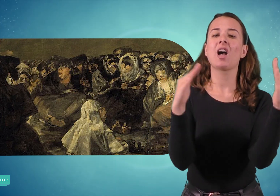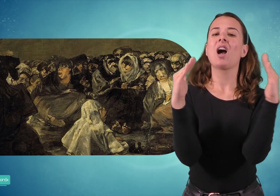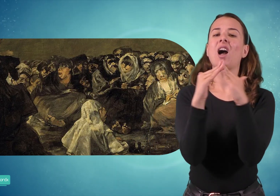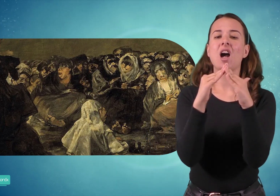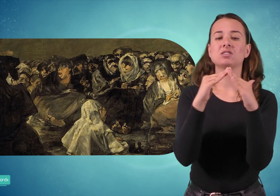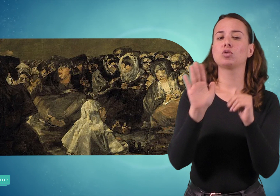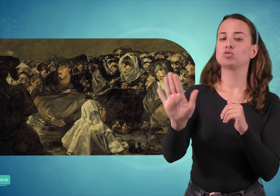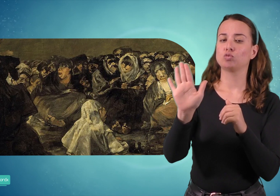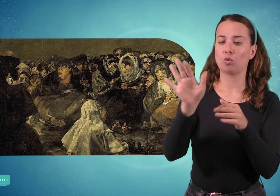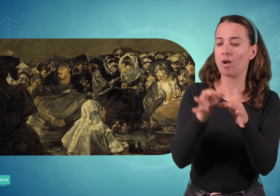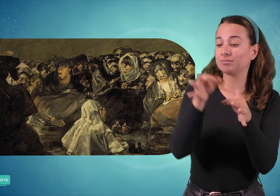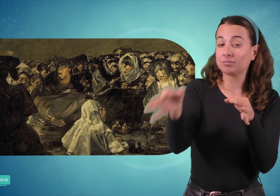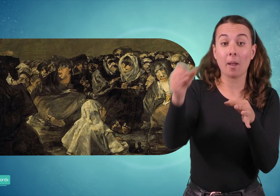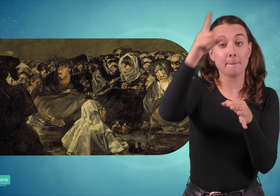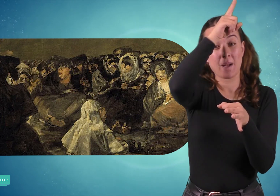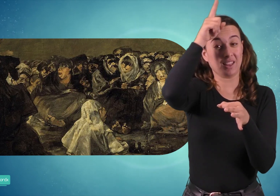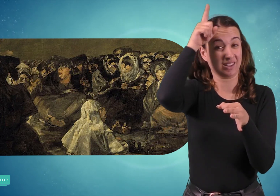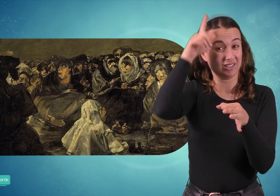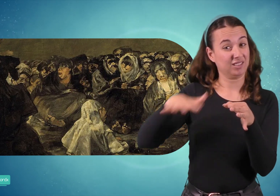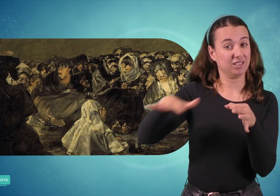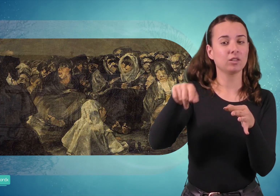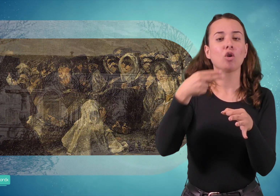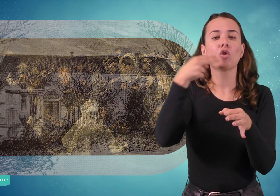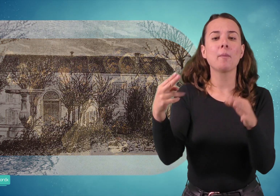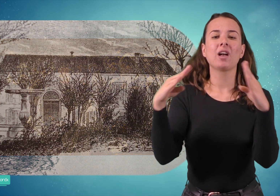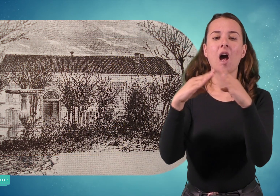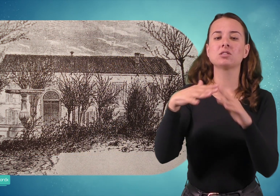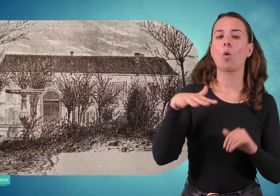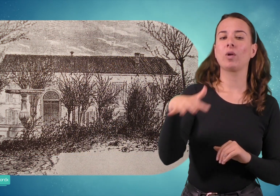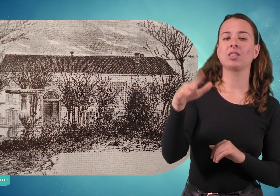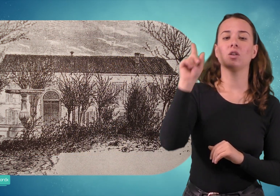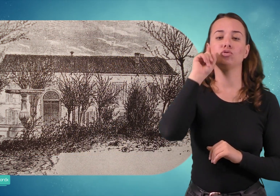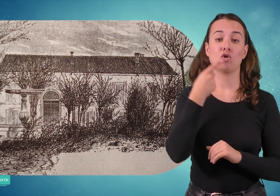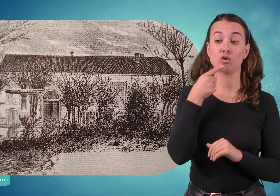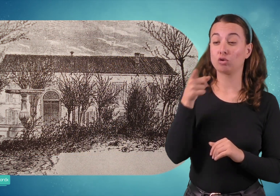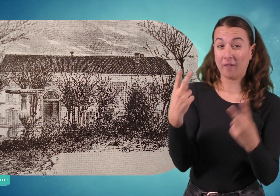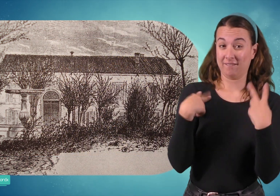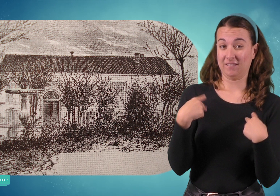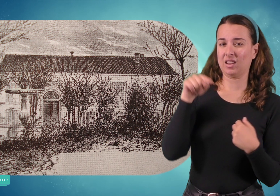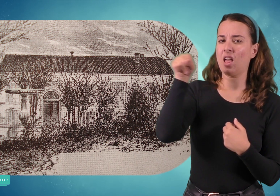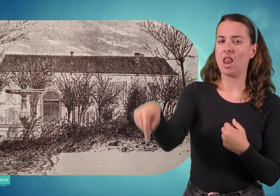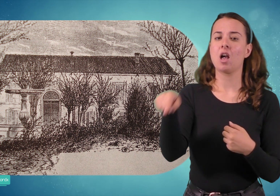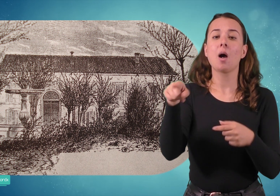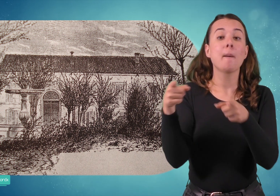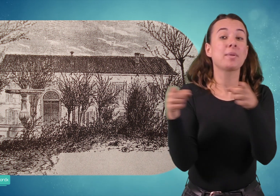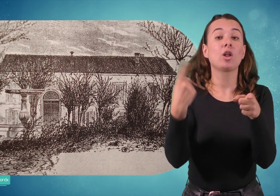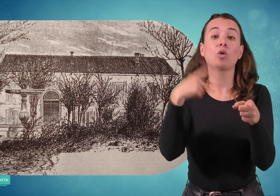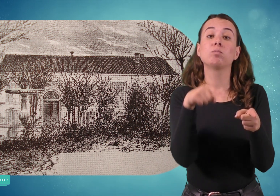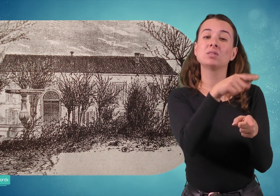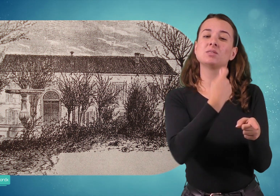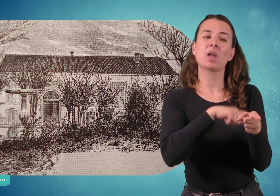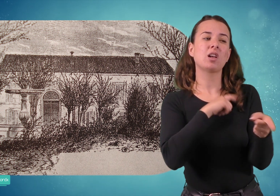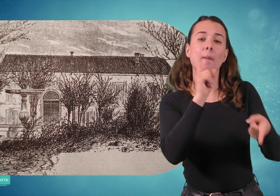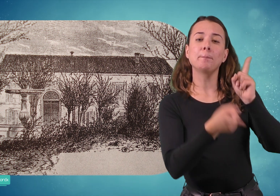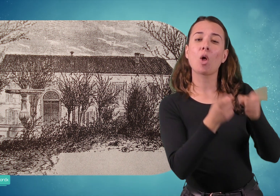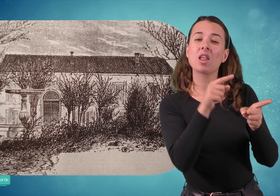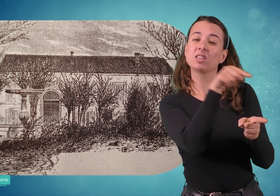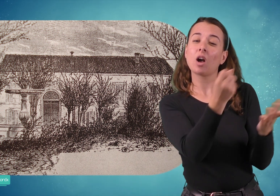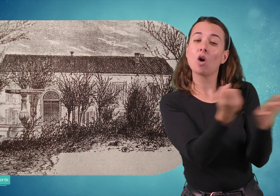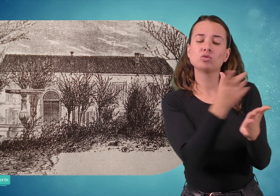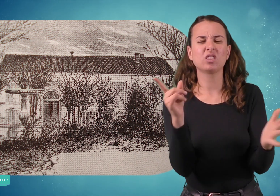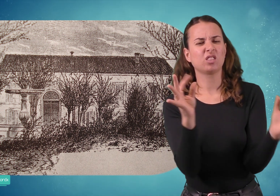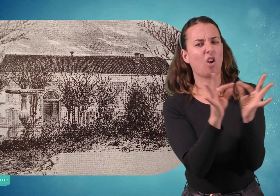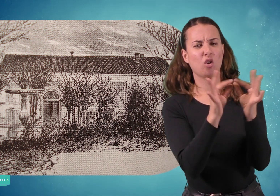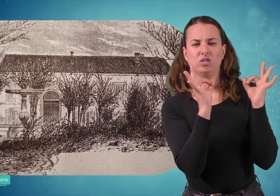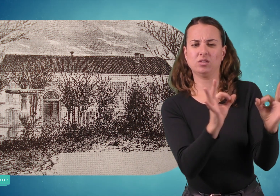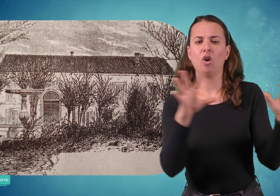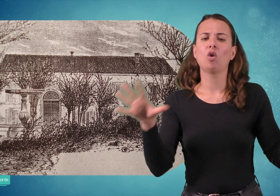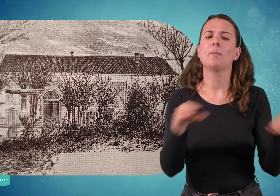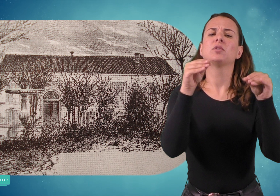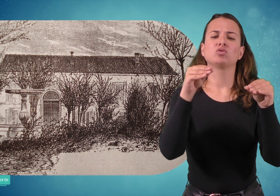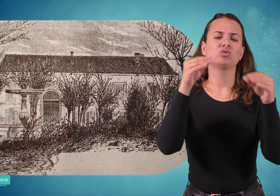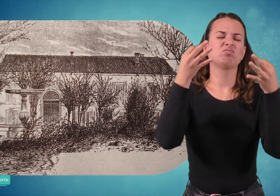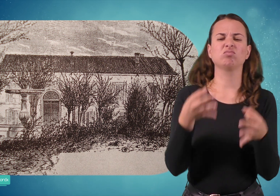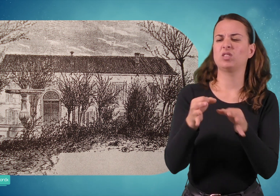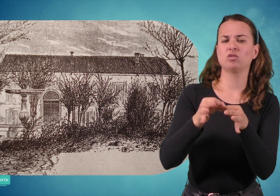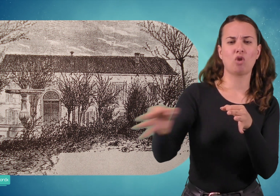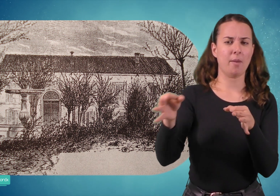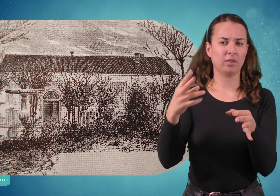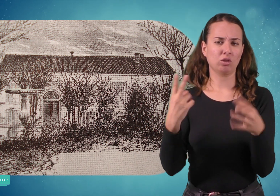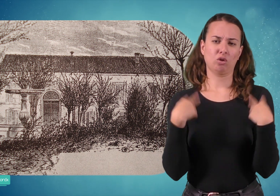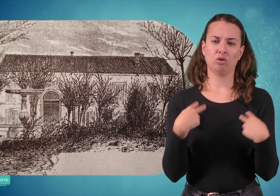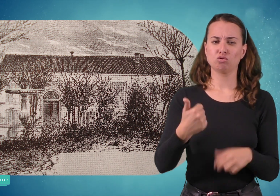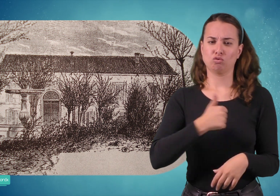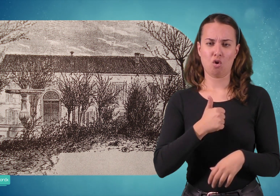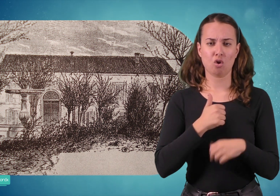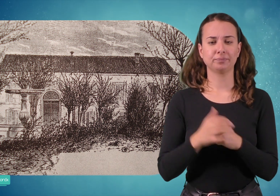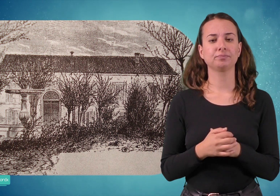la sua casa alla periferia di Madrid dove vive, disilluso dagli sviluppi politici e sociali in Spagna, in una situazione di quasi isolamento.